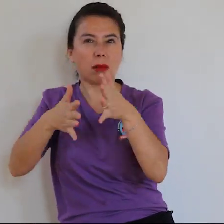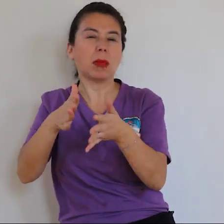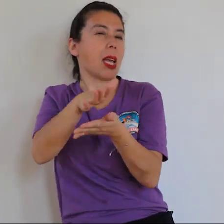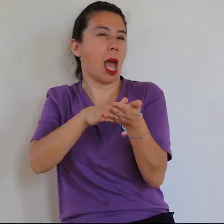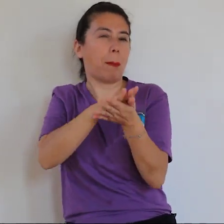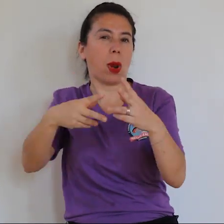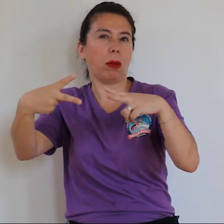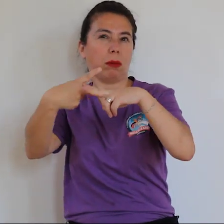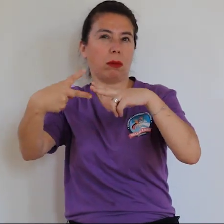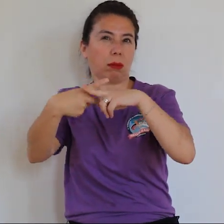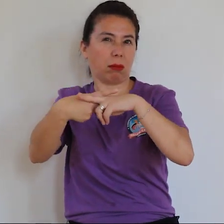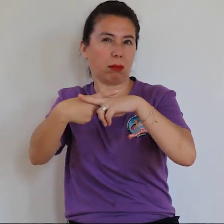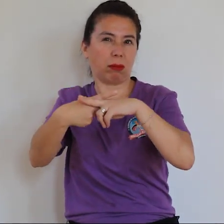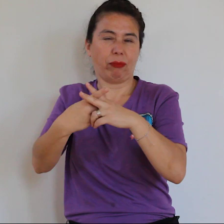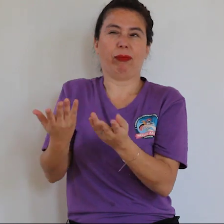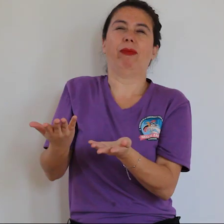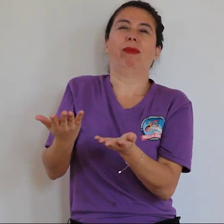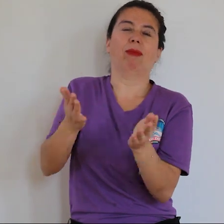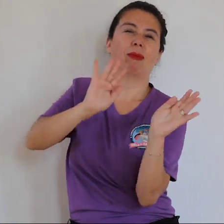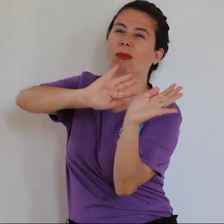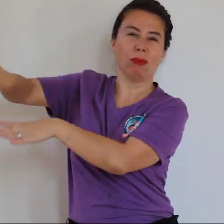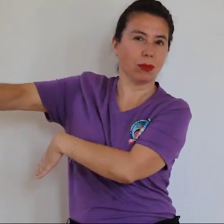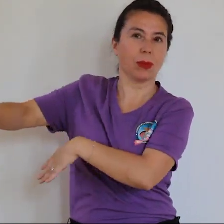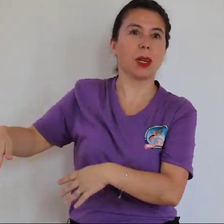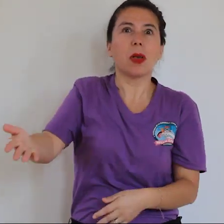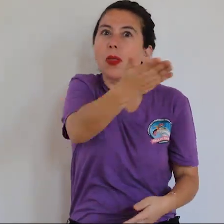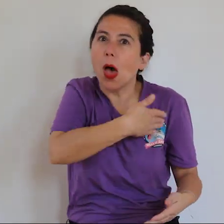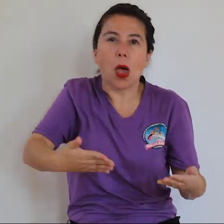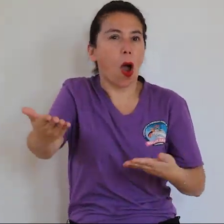como está: __________. No debemos usarlas.